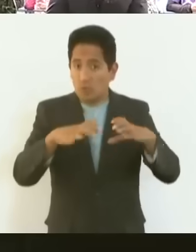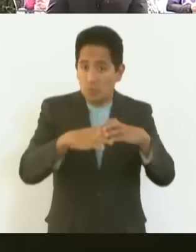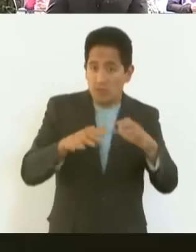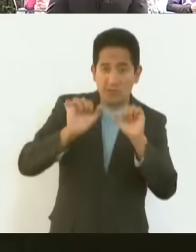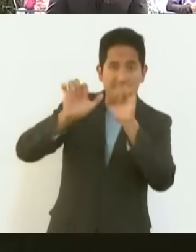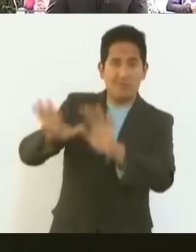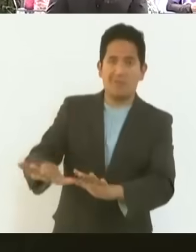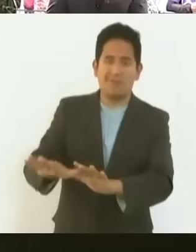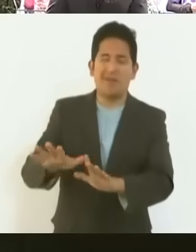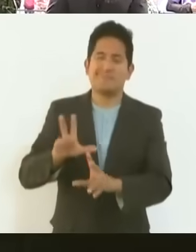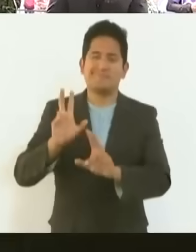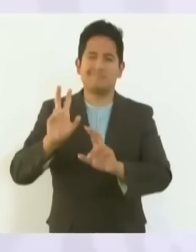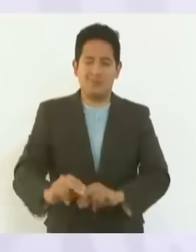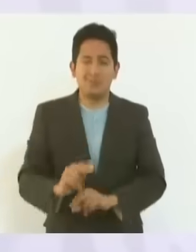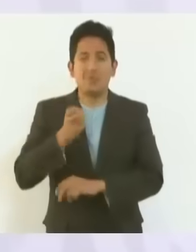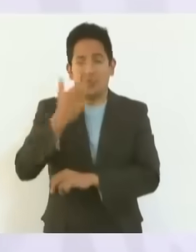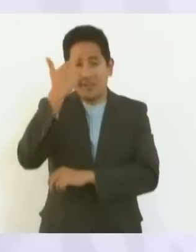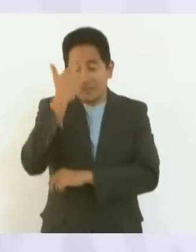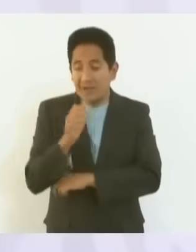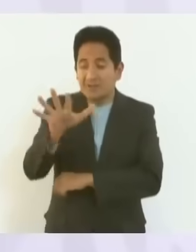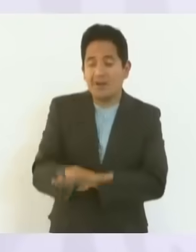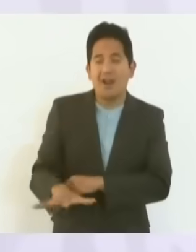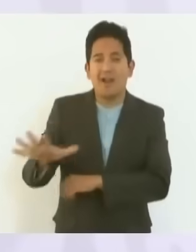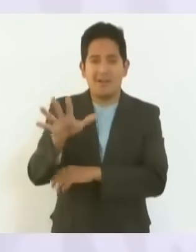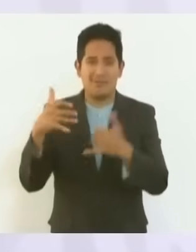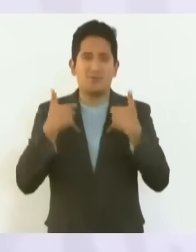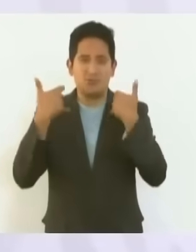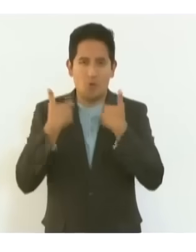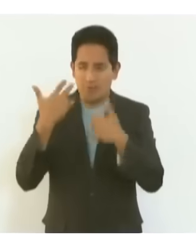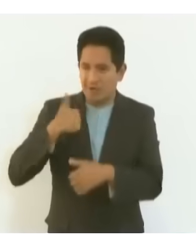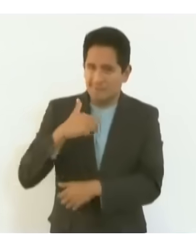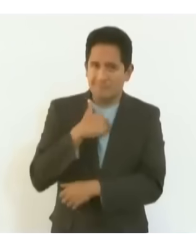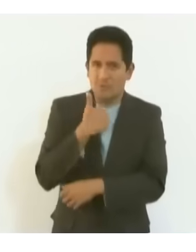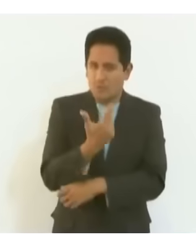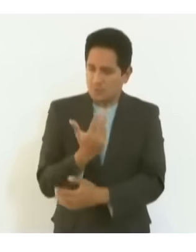Por esto es el abrazo a las y a los jóvenes de nuestro país, que sepan que la atención a